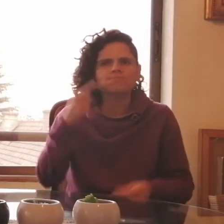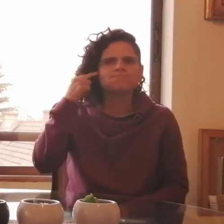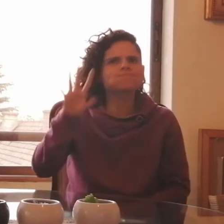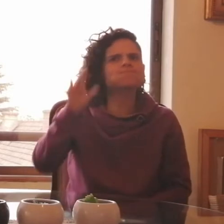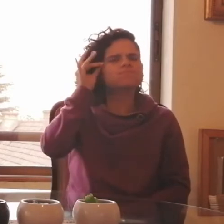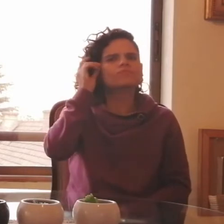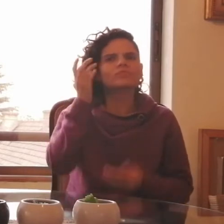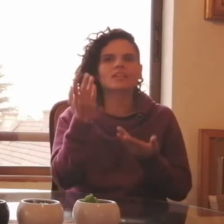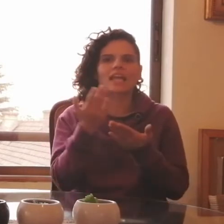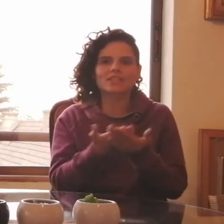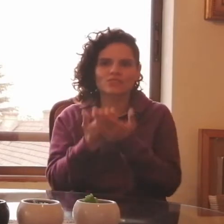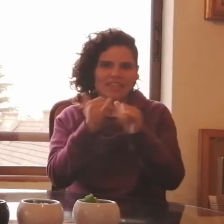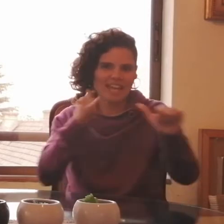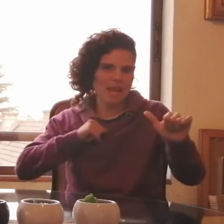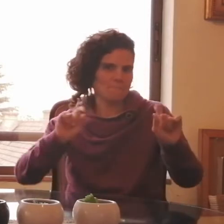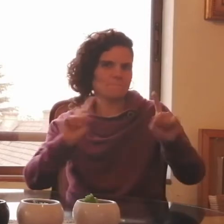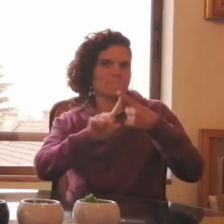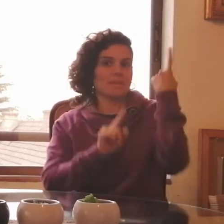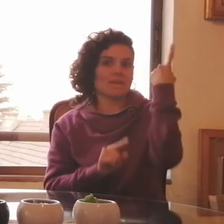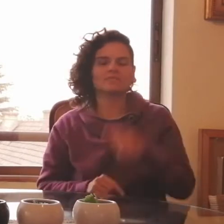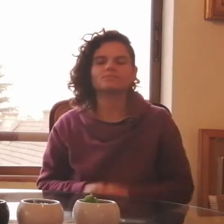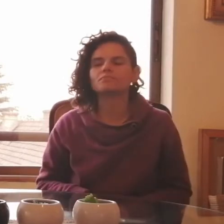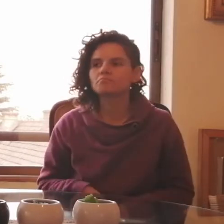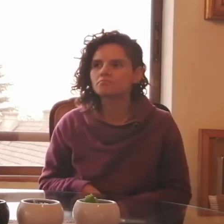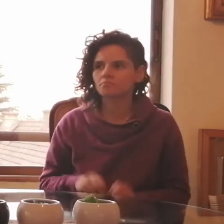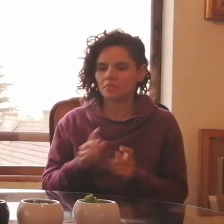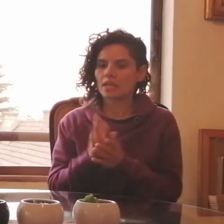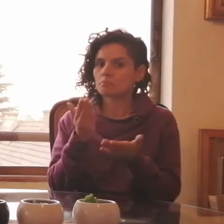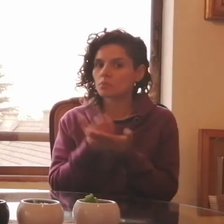primera ingeniería que estudiaste?- bueno en el colegio en realidad no tuvo mucho